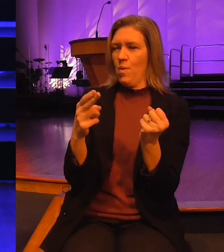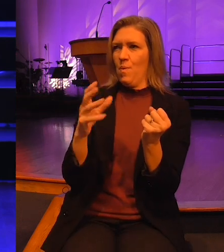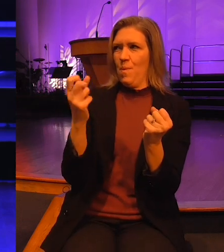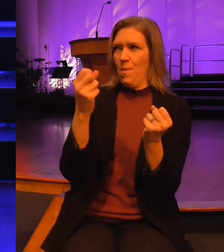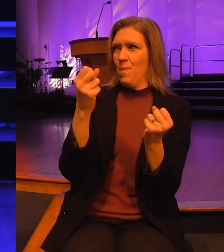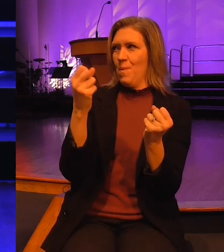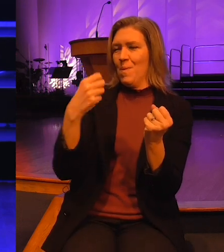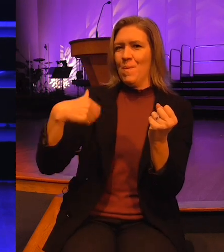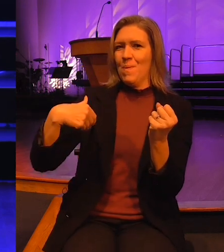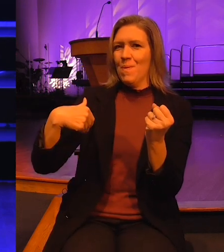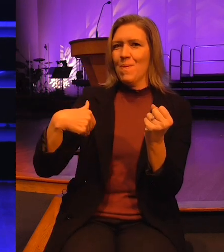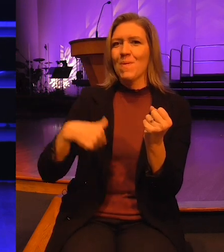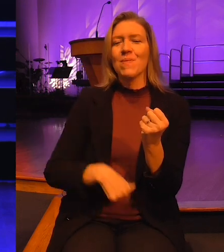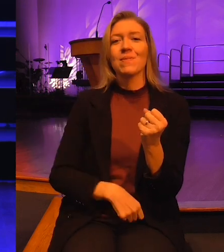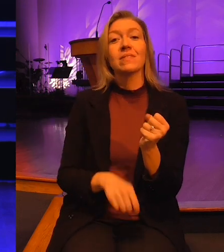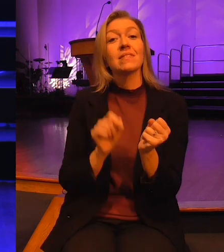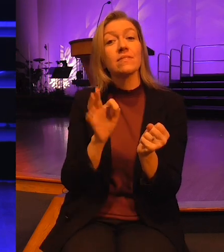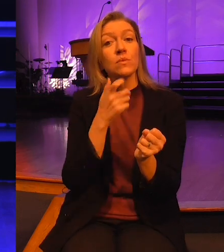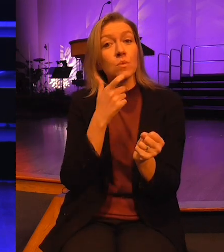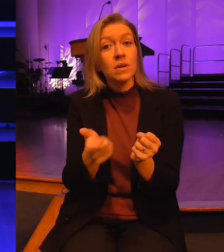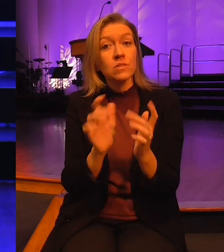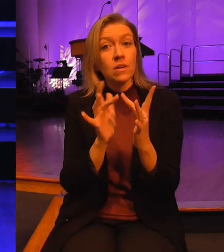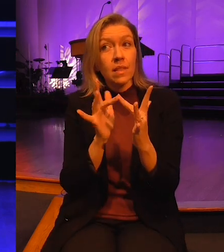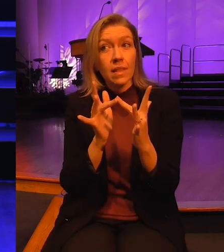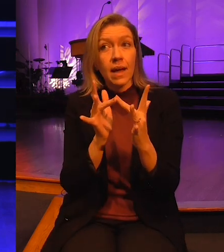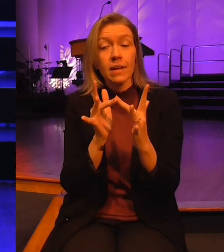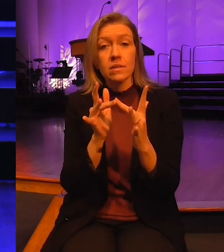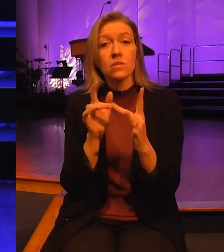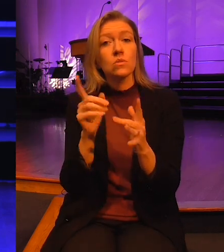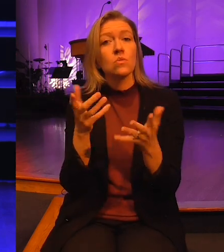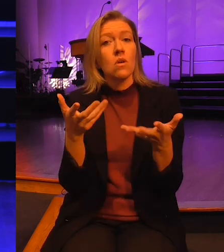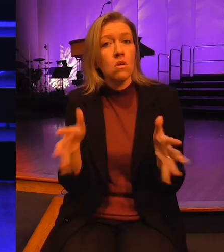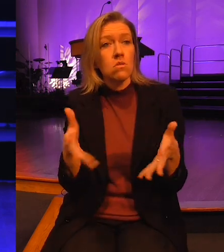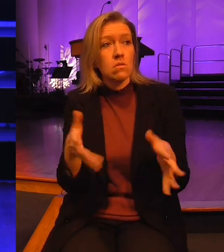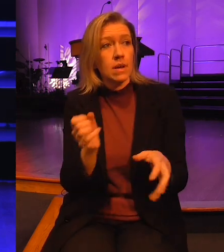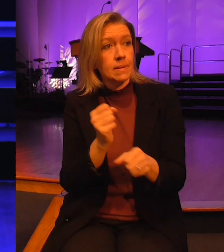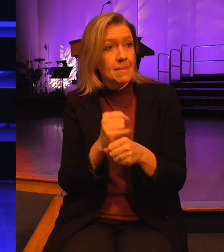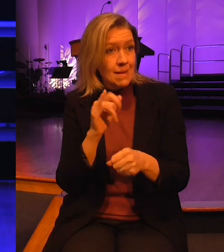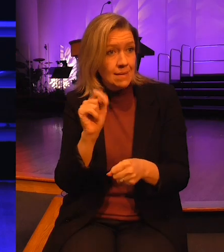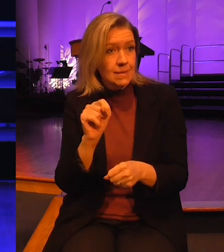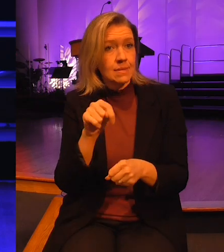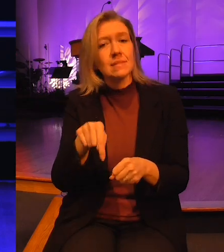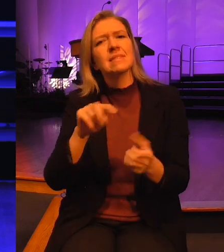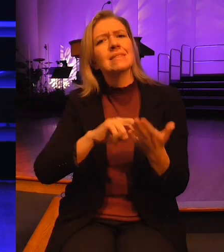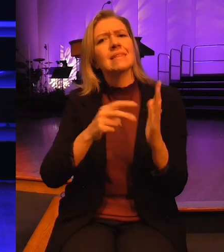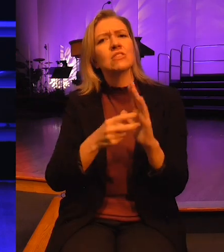estás viendo en línea, ya has llegado a nuestra página de configuración de intenciones, si vas hasta